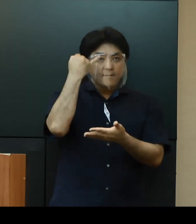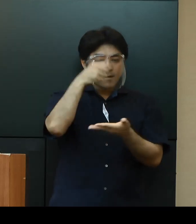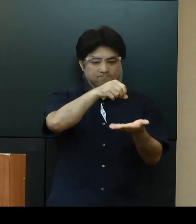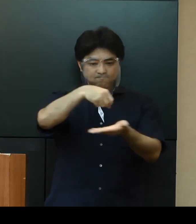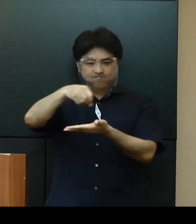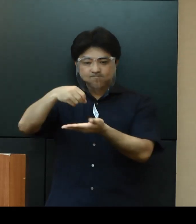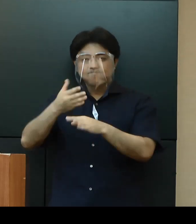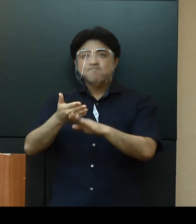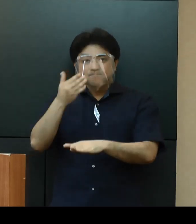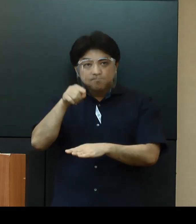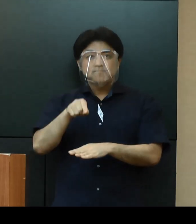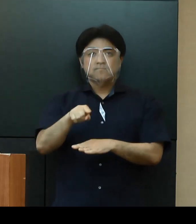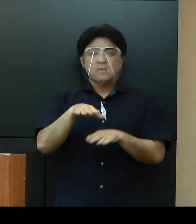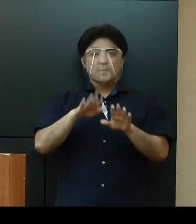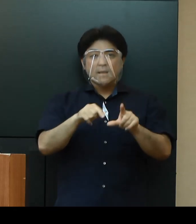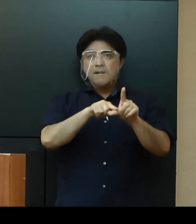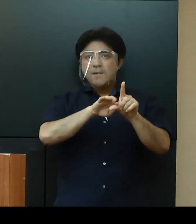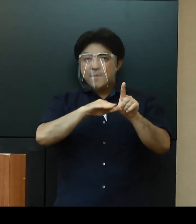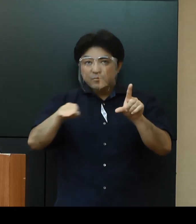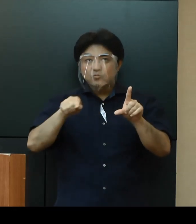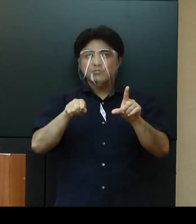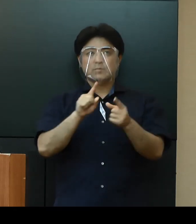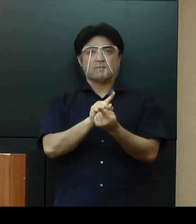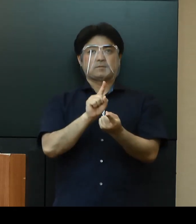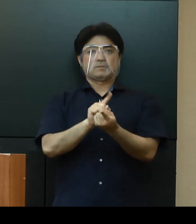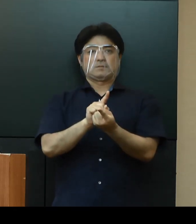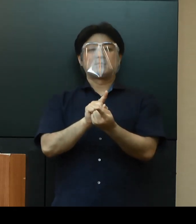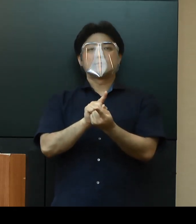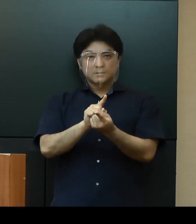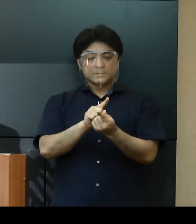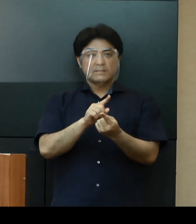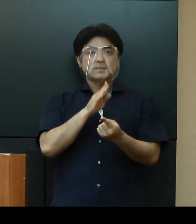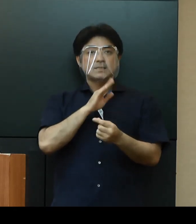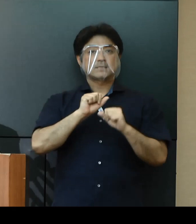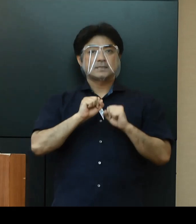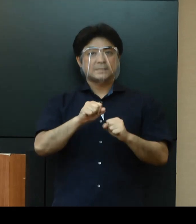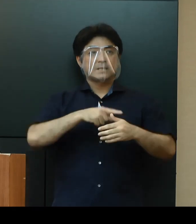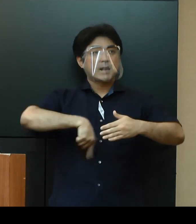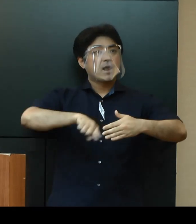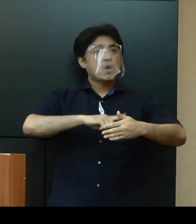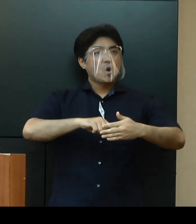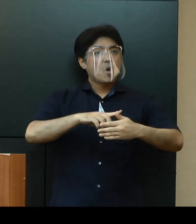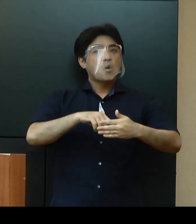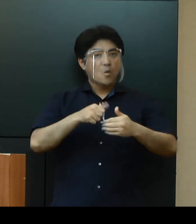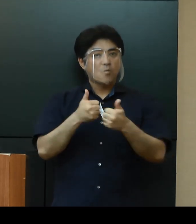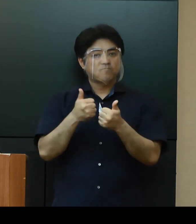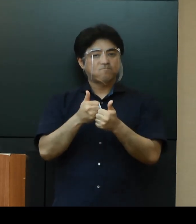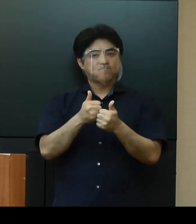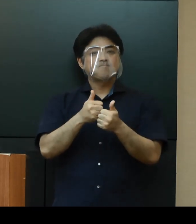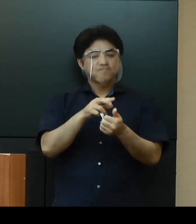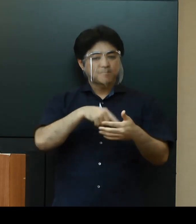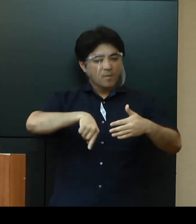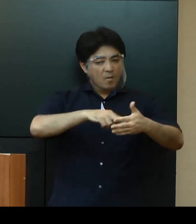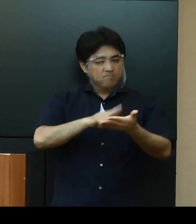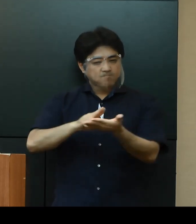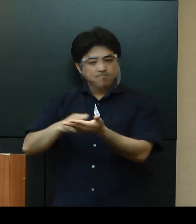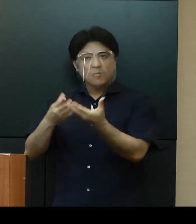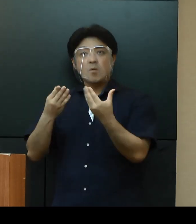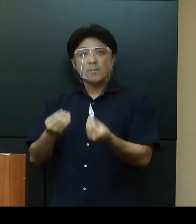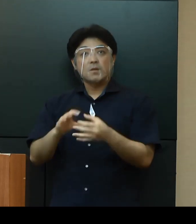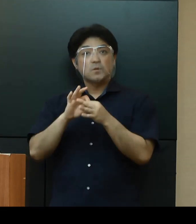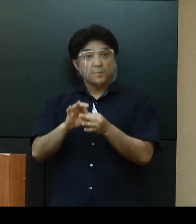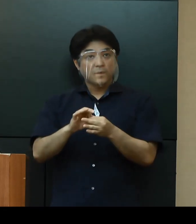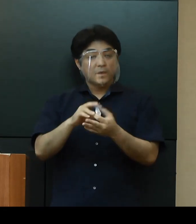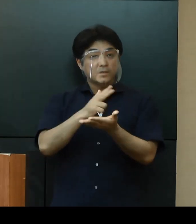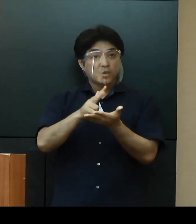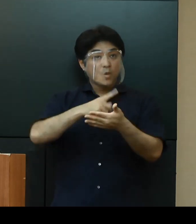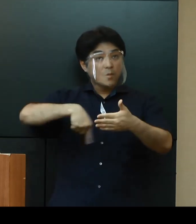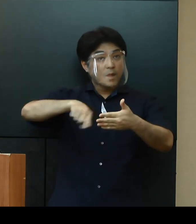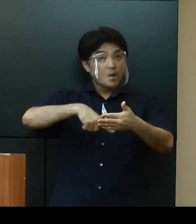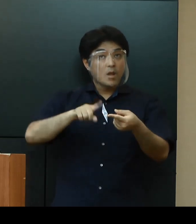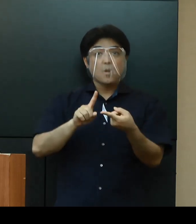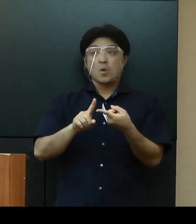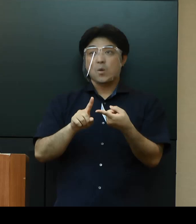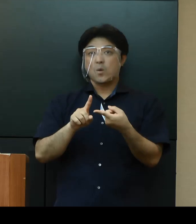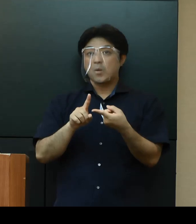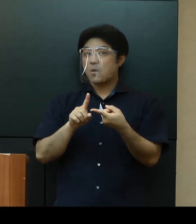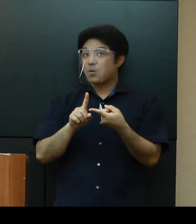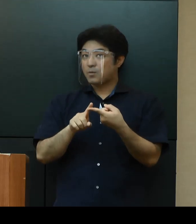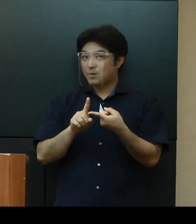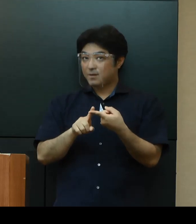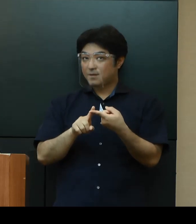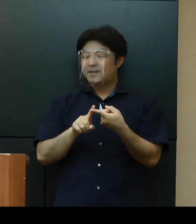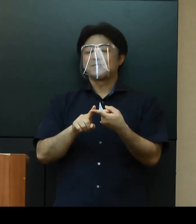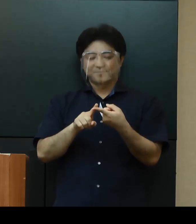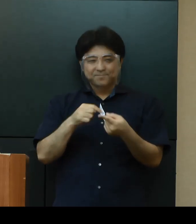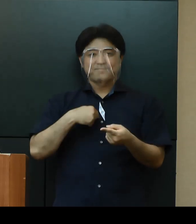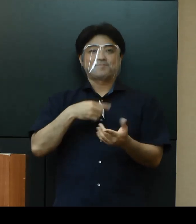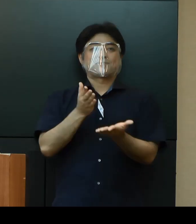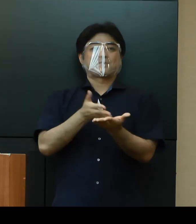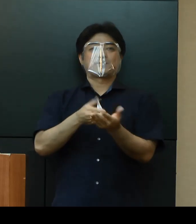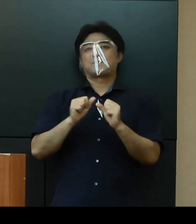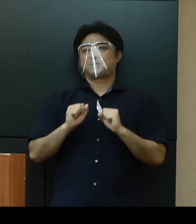現在の警戒レベルに応じた対策の実施内容を対策本部会議にて個別に決定しましたので、説明をいたします